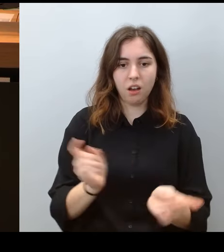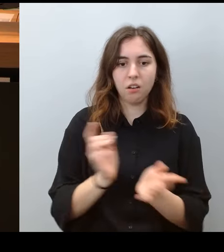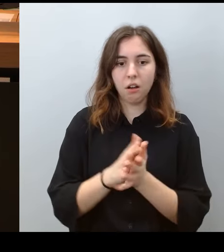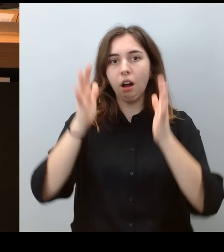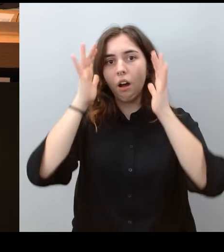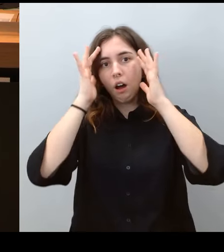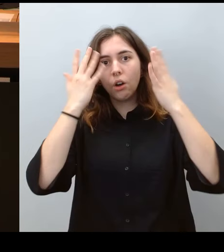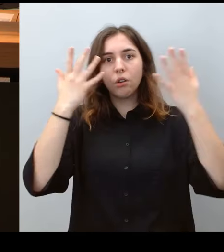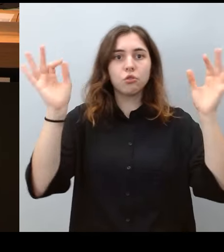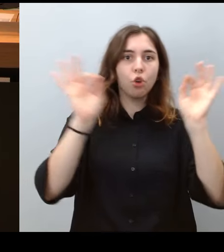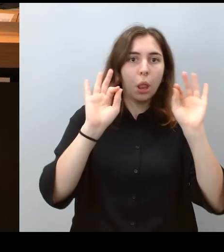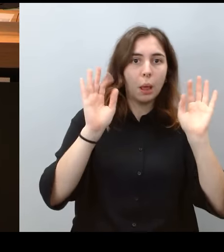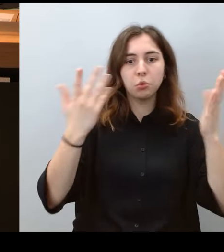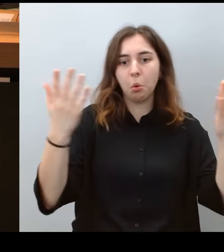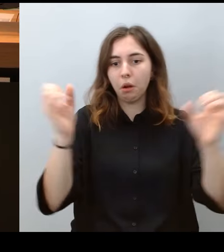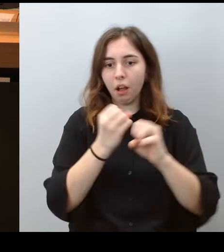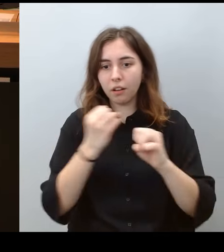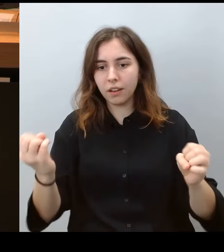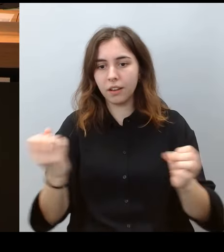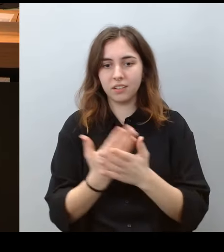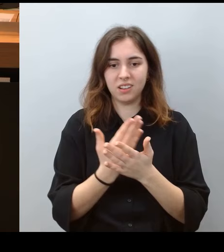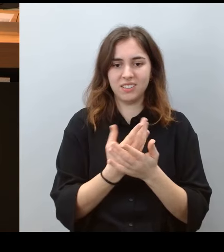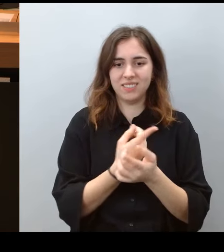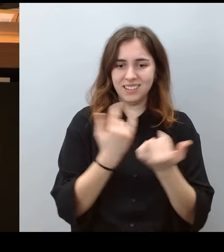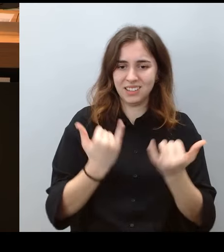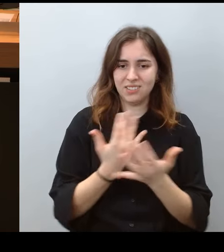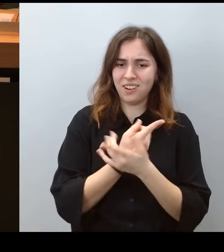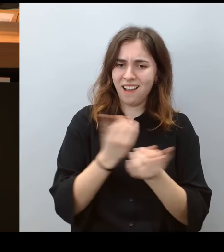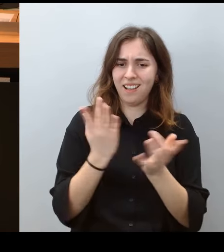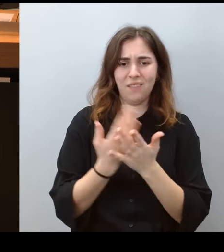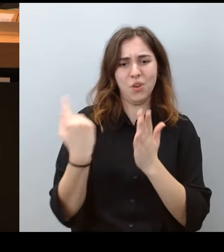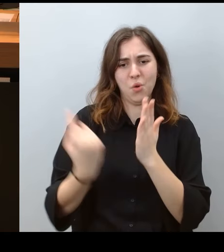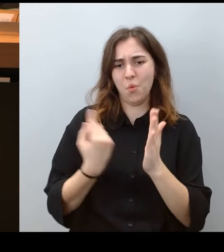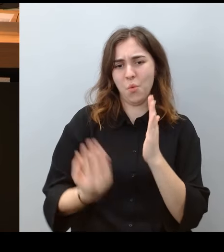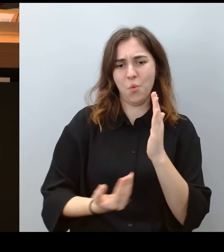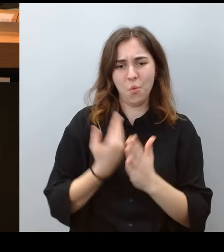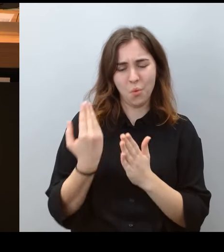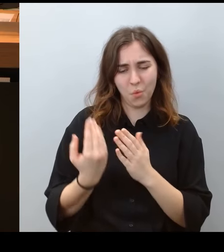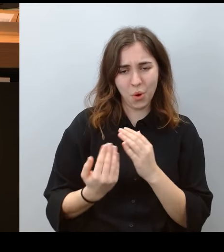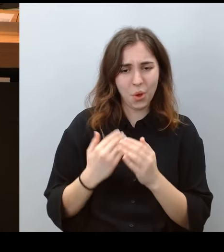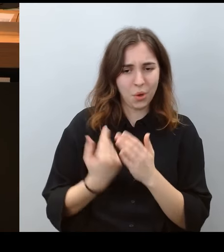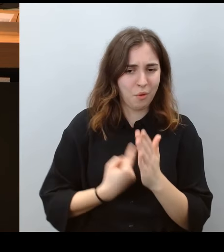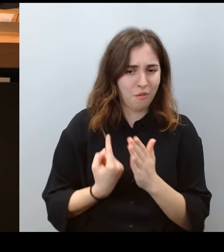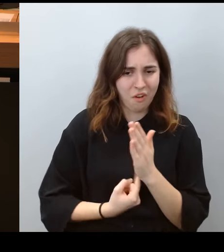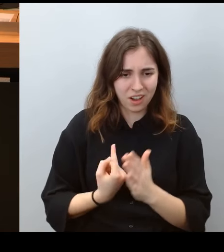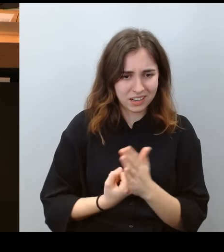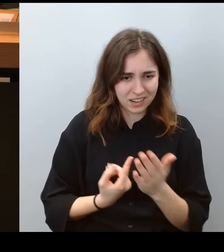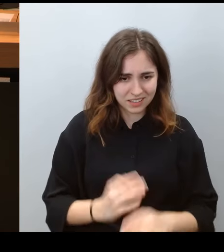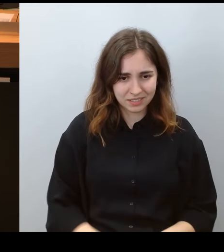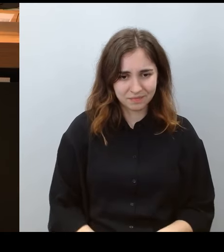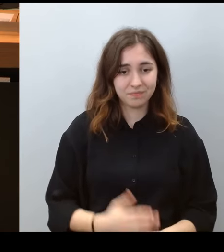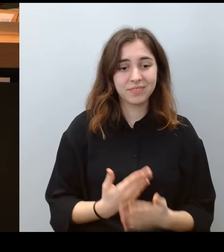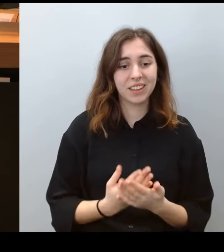war, dass der Berlinpass den Leuten automatisch zugeschickt wird und zu Teilhabe berechtigt. Das Ergebnis war, dass die BVG